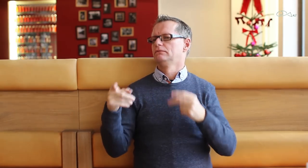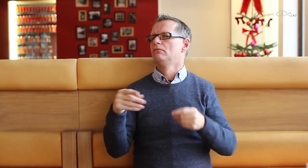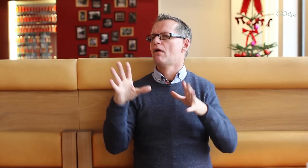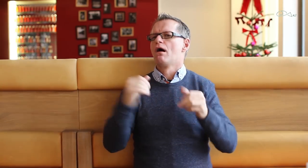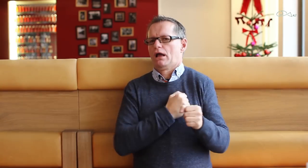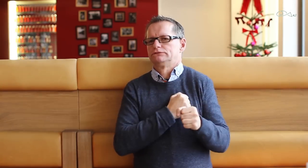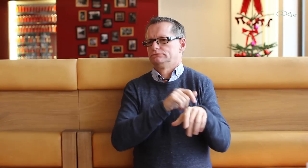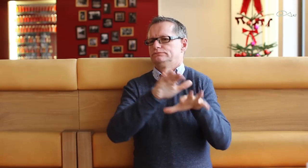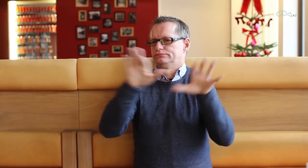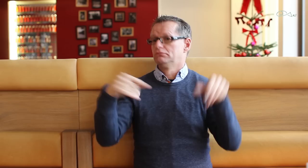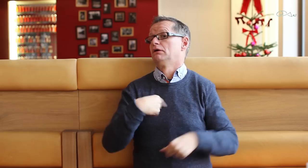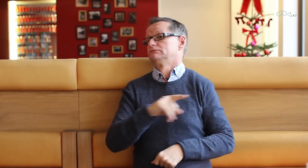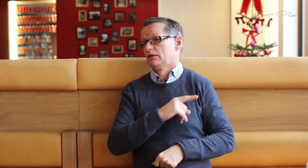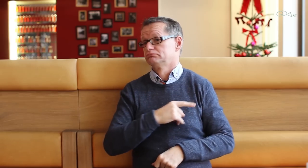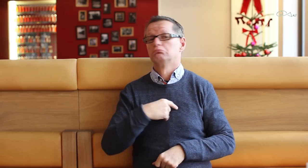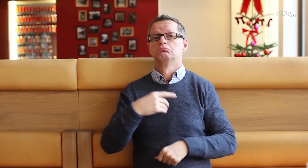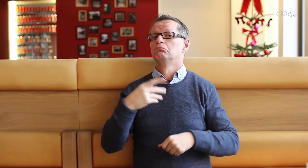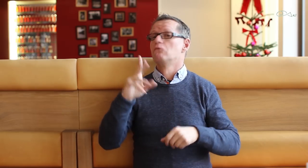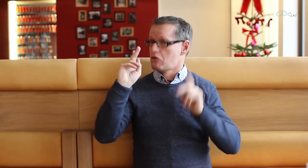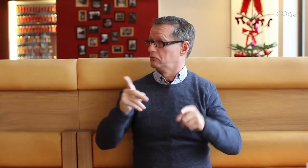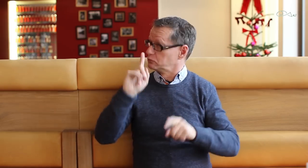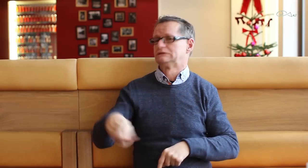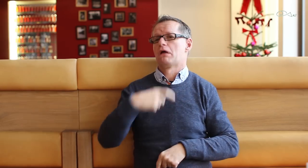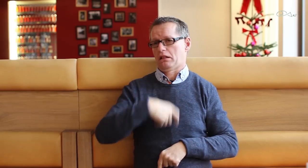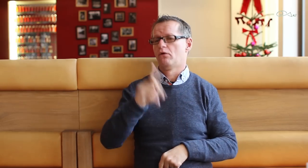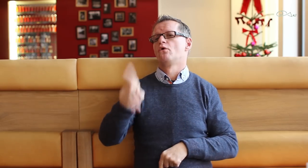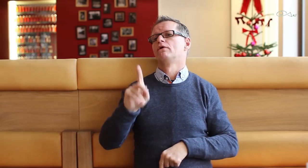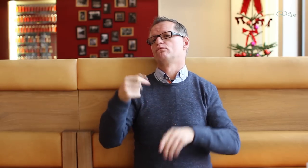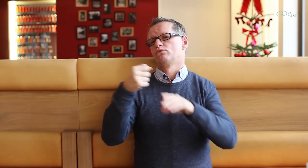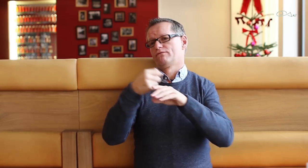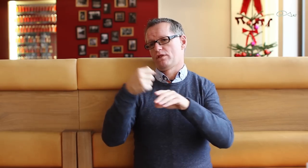Viele haben große Angst alleine raus zu gehen. Ich muss auch schon oft allein raus und hatte schon einige Unfälle.